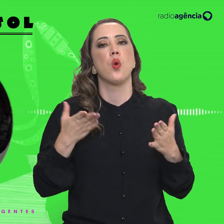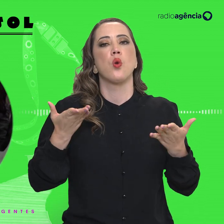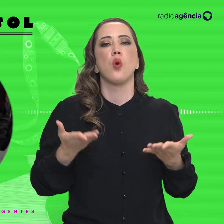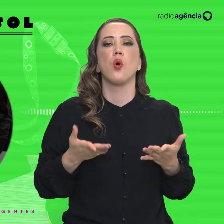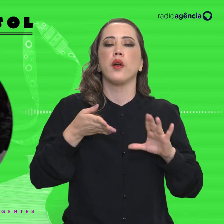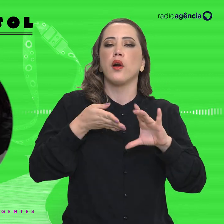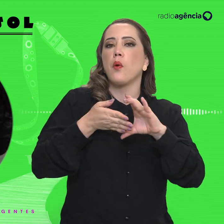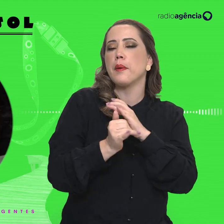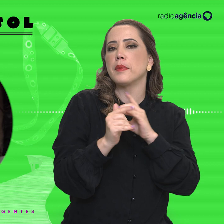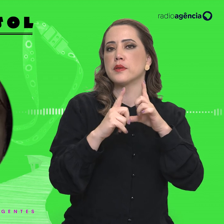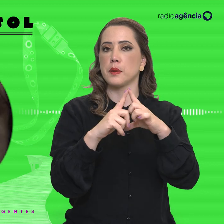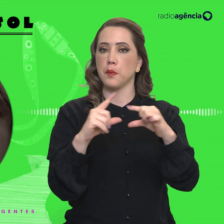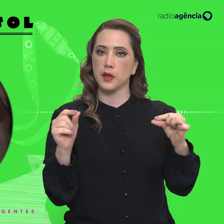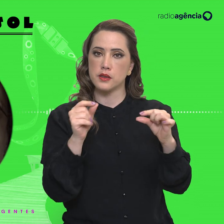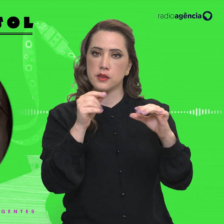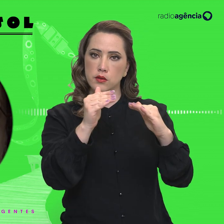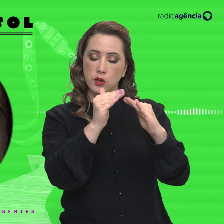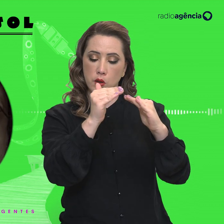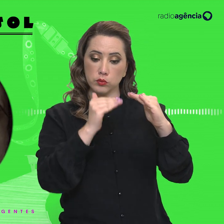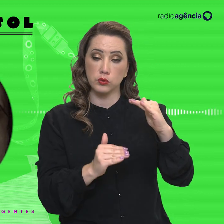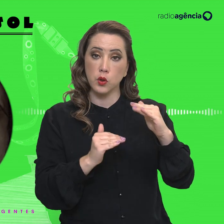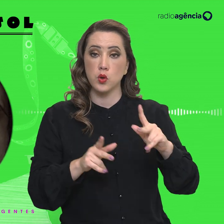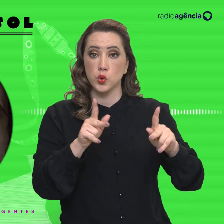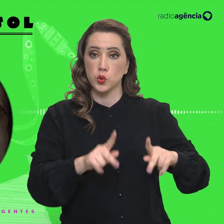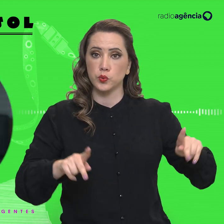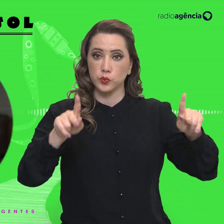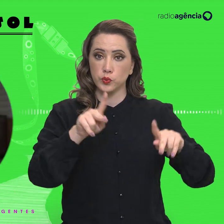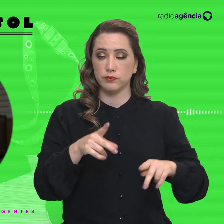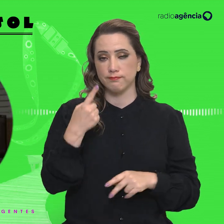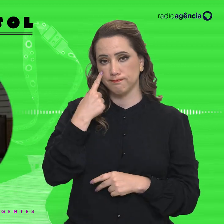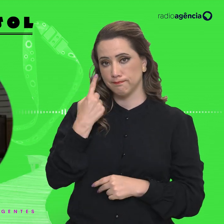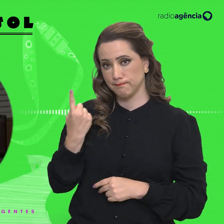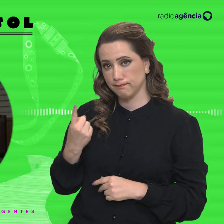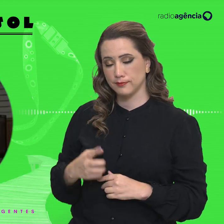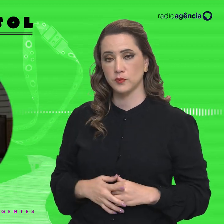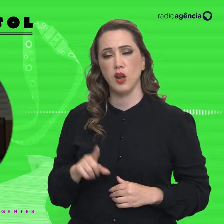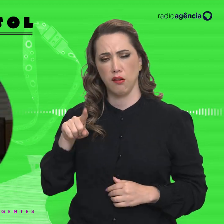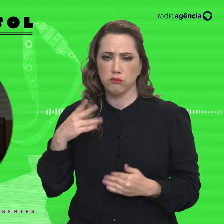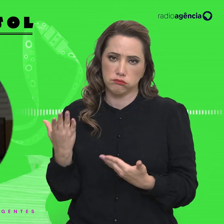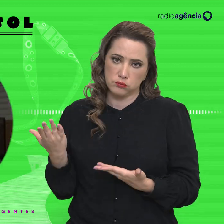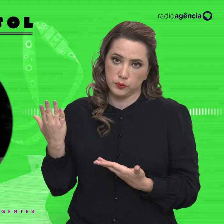da EBC em Brasília, no subsolo de um shopping. Olha só. É isso aqui mais ou menos.